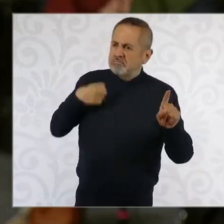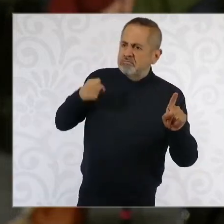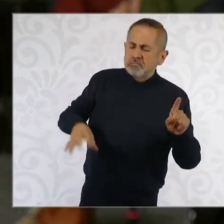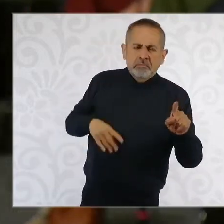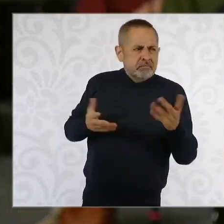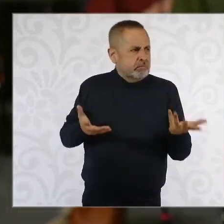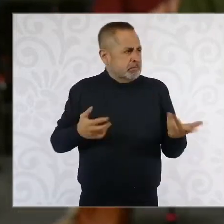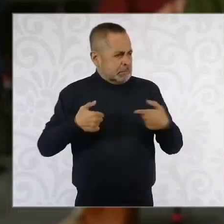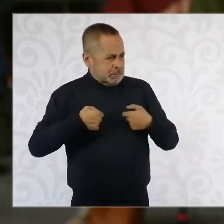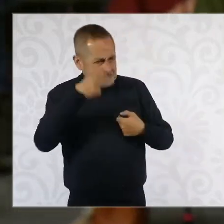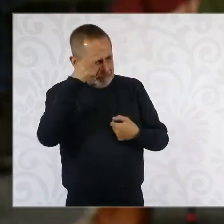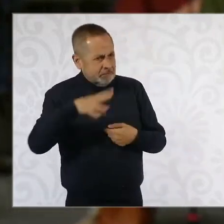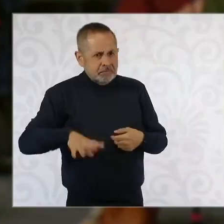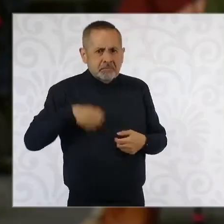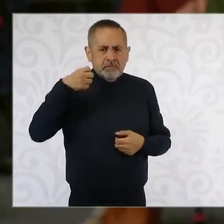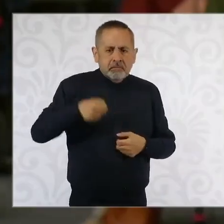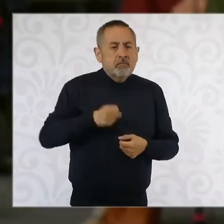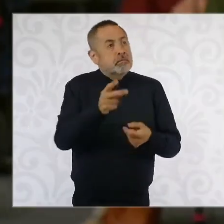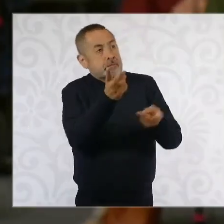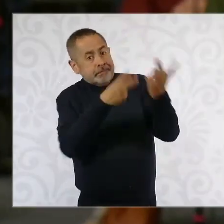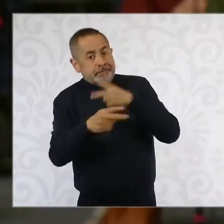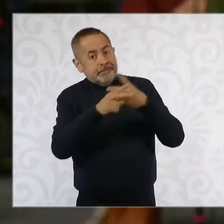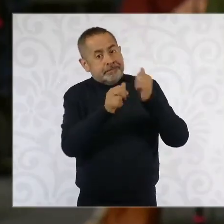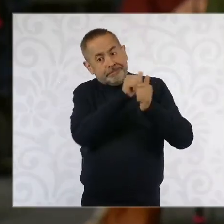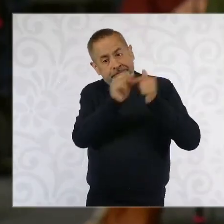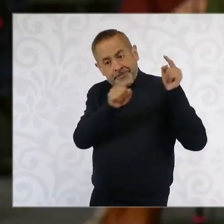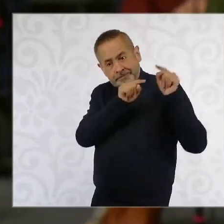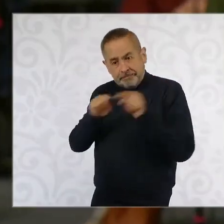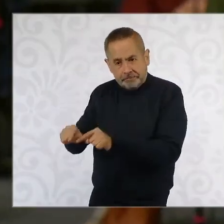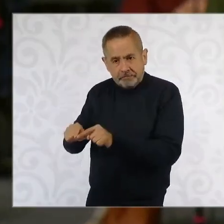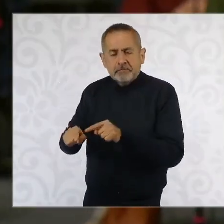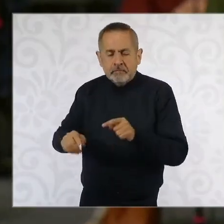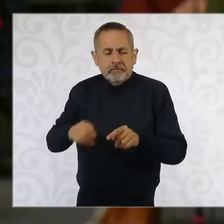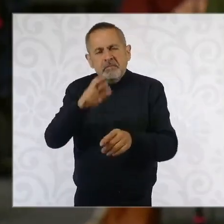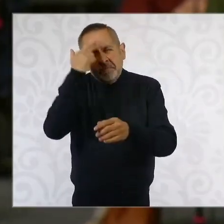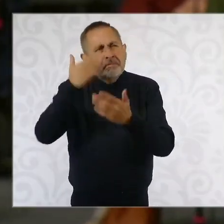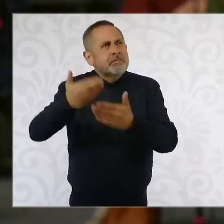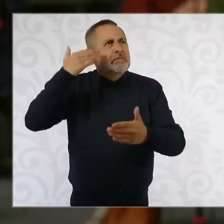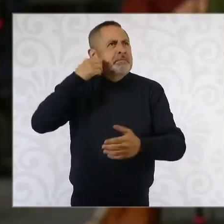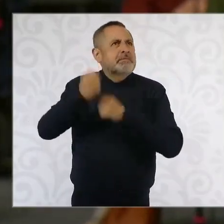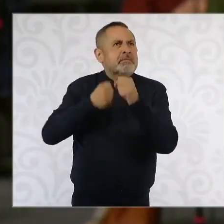en la carretera yo recuerdo que en 2019 la secretaría de la función pública sacó una Apps